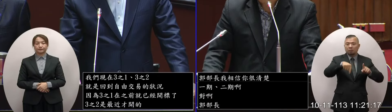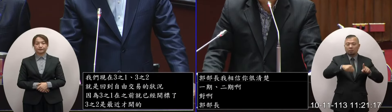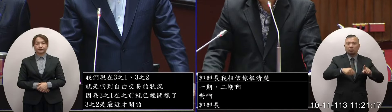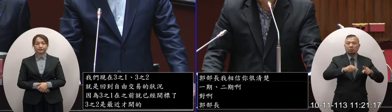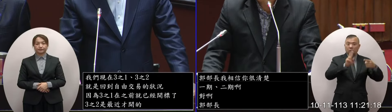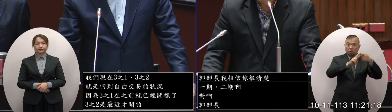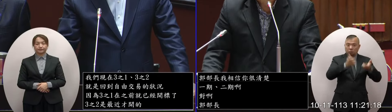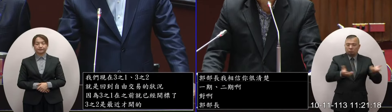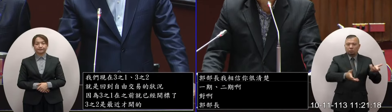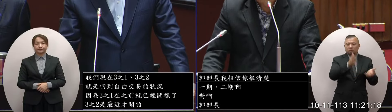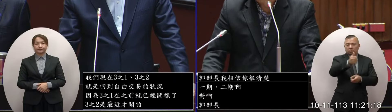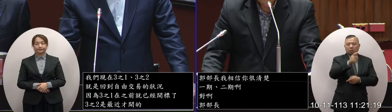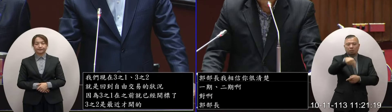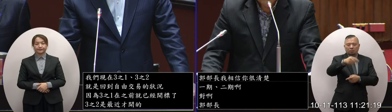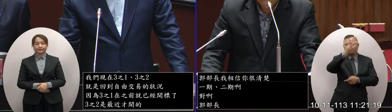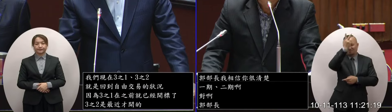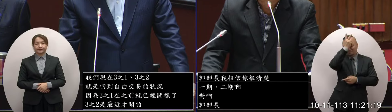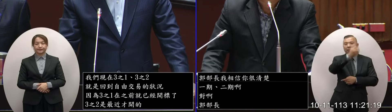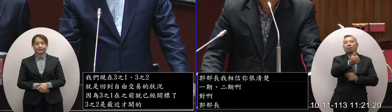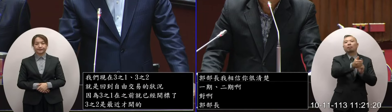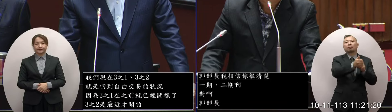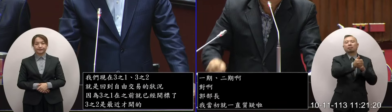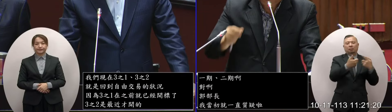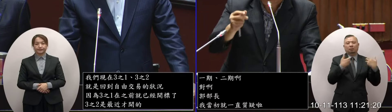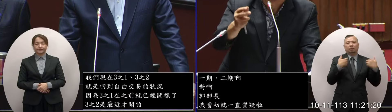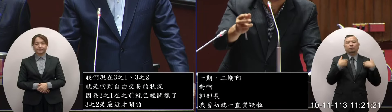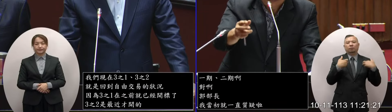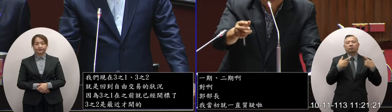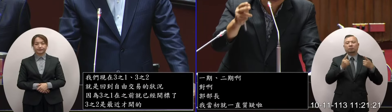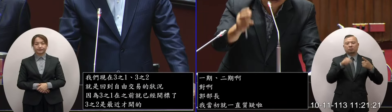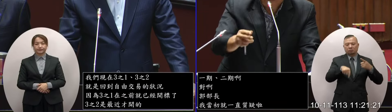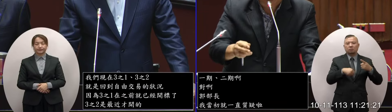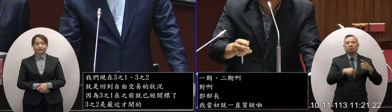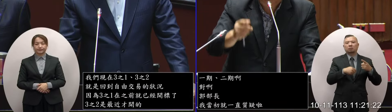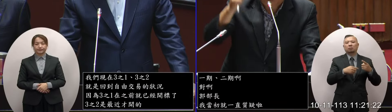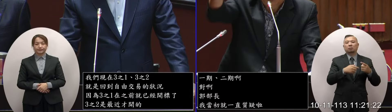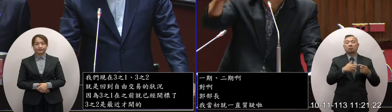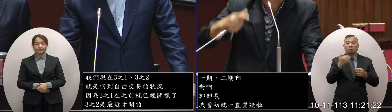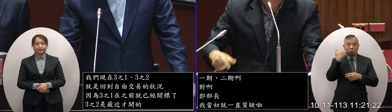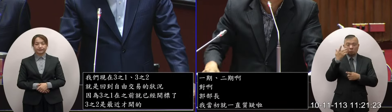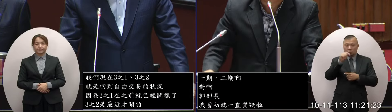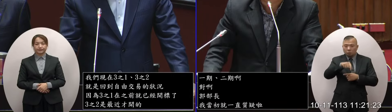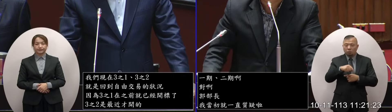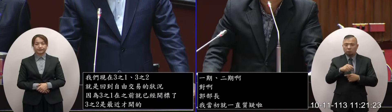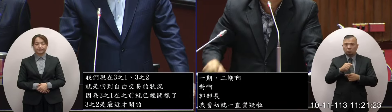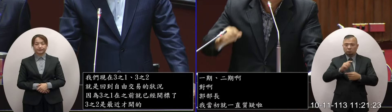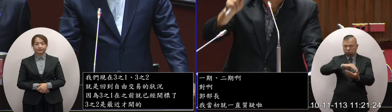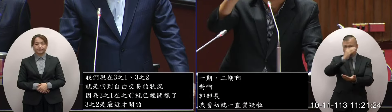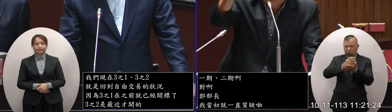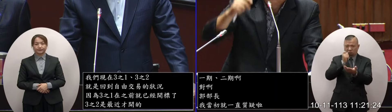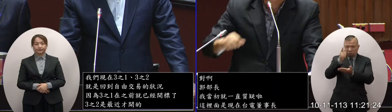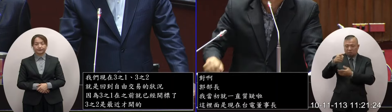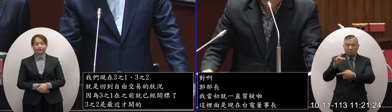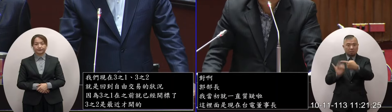由他來主導 而且你一主導 你開放先準購 準購七成 標二十年